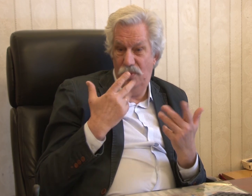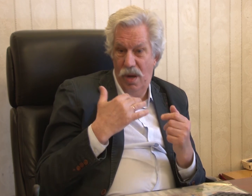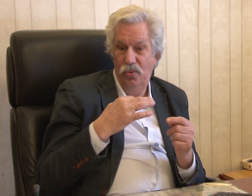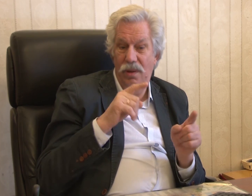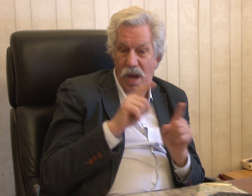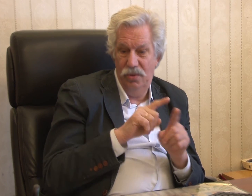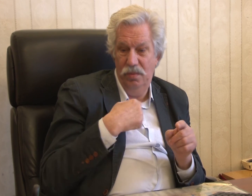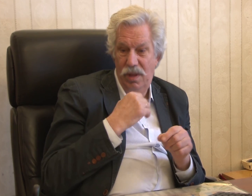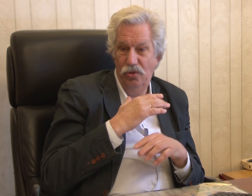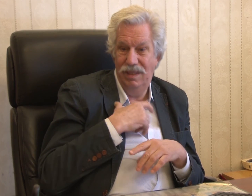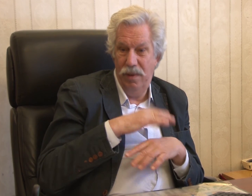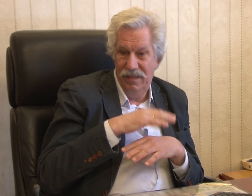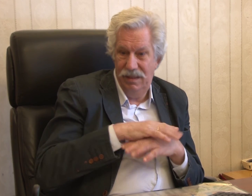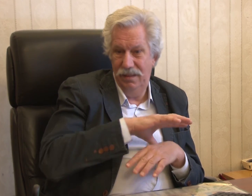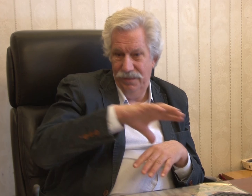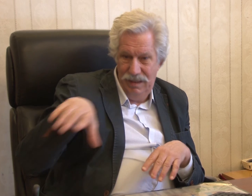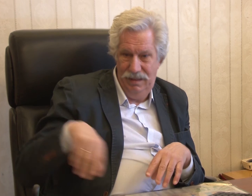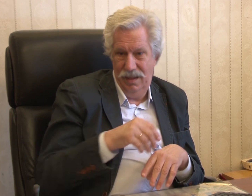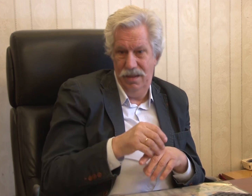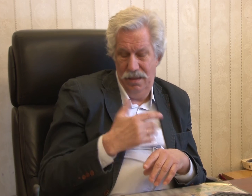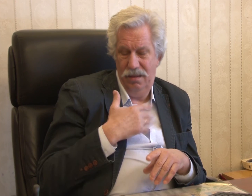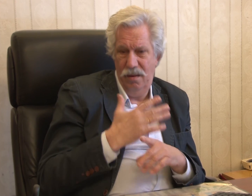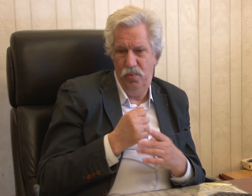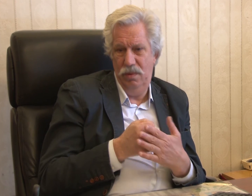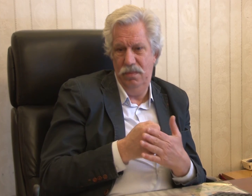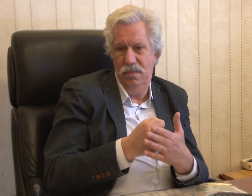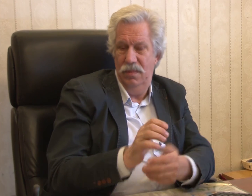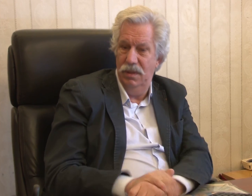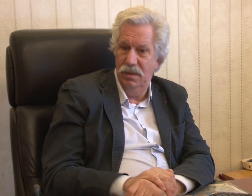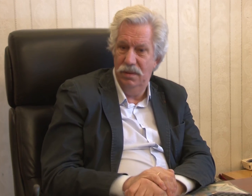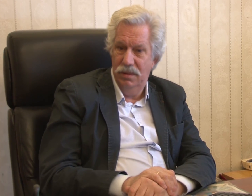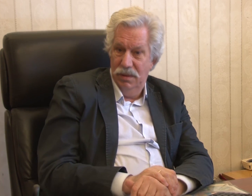Считаю, что если все будут так себя вести как он, то мы многого добьемся!